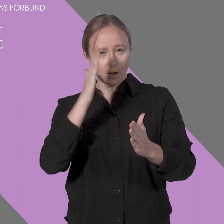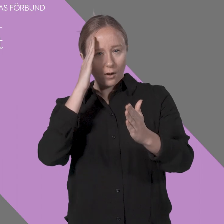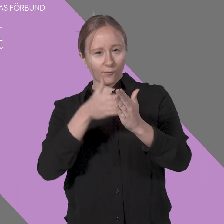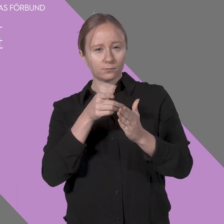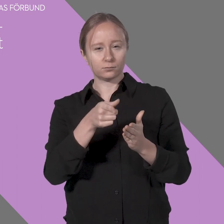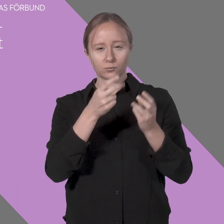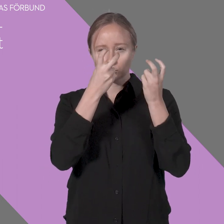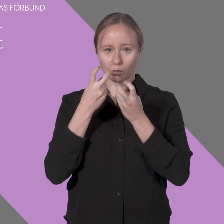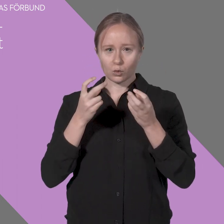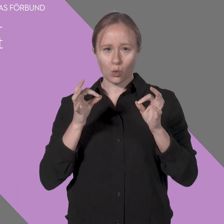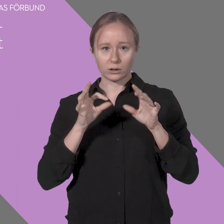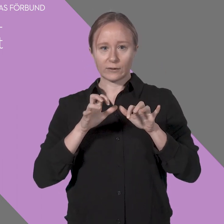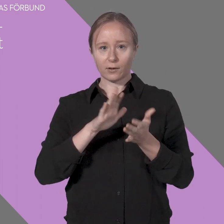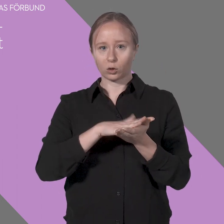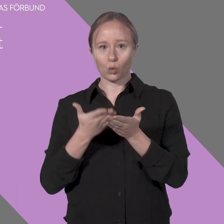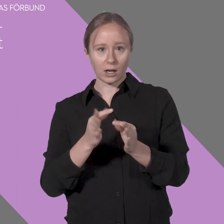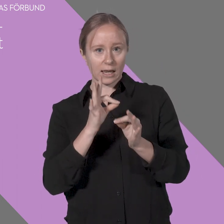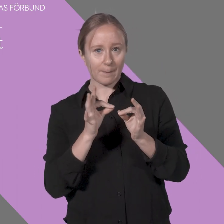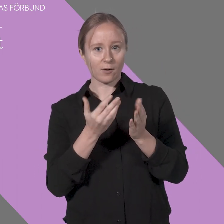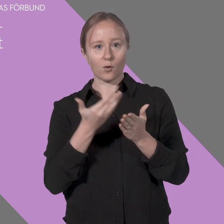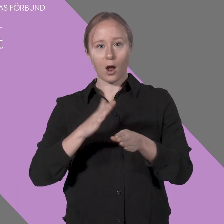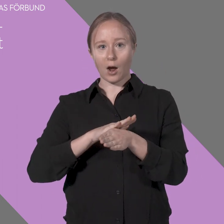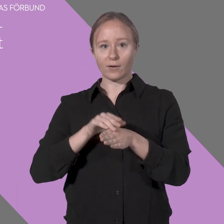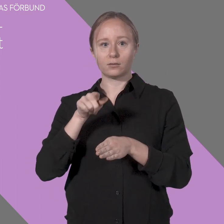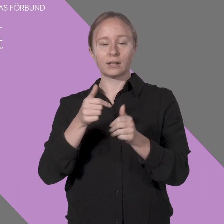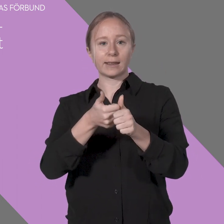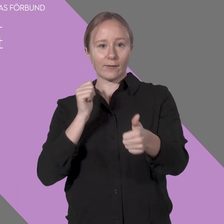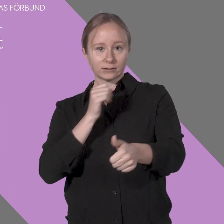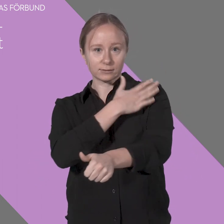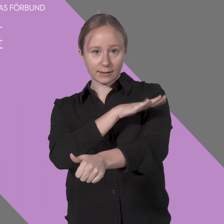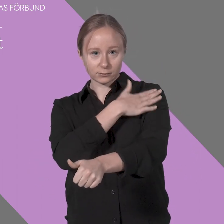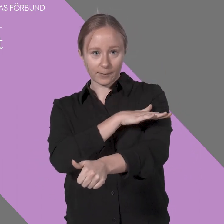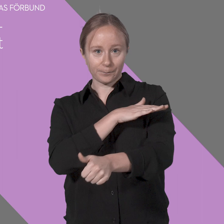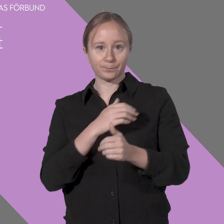Avsikten är att ta reda på hur skrivtolkning lämpar sig - för användning i distansservicen.